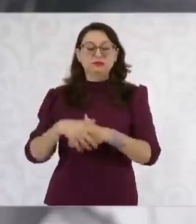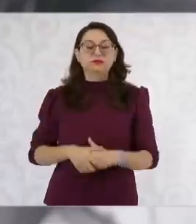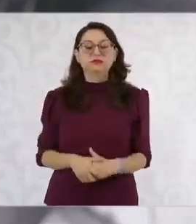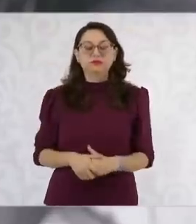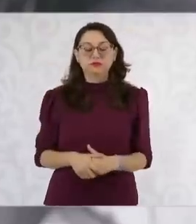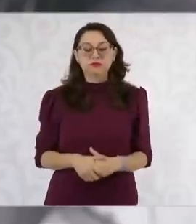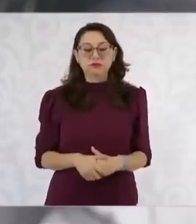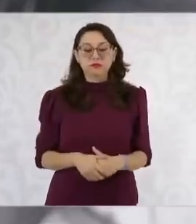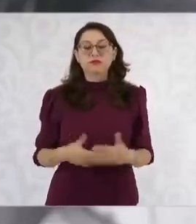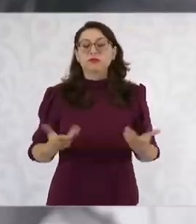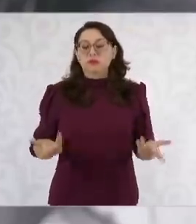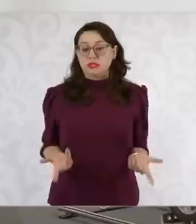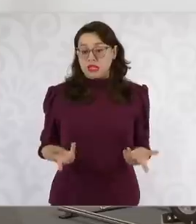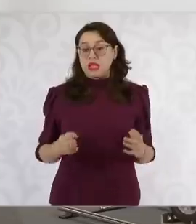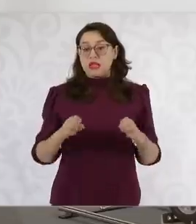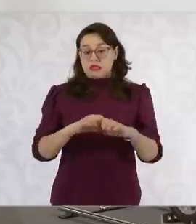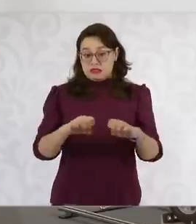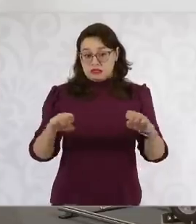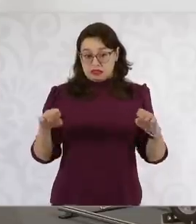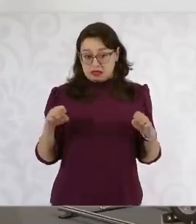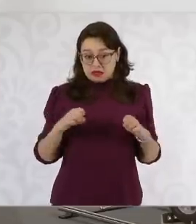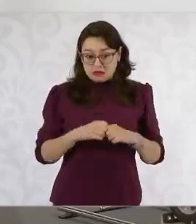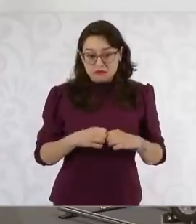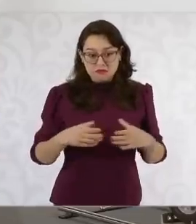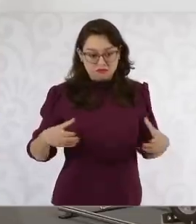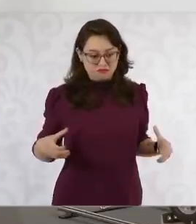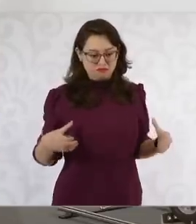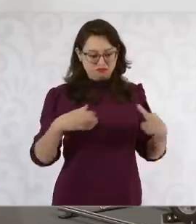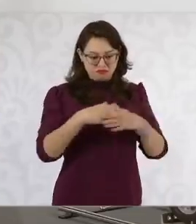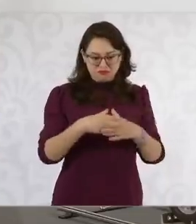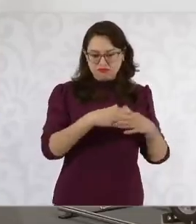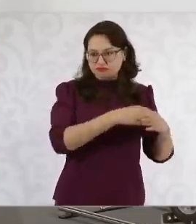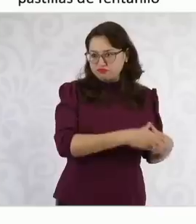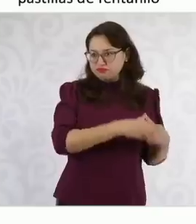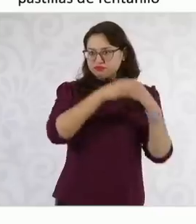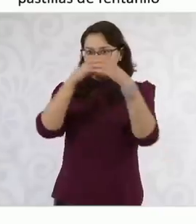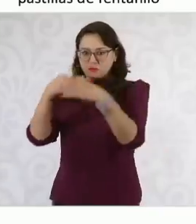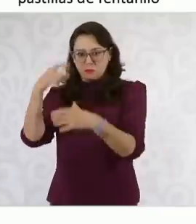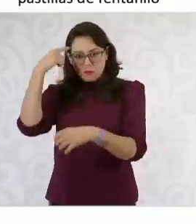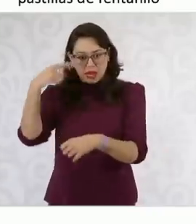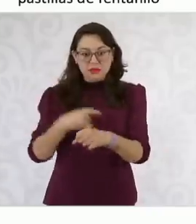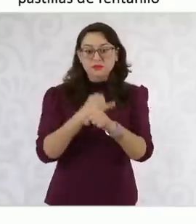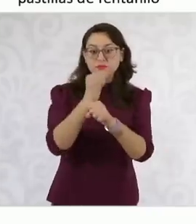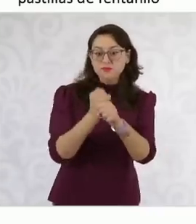de fuerza de tarea con actividades de inteligencia investigación y judicialización se implementaron